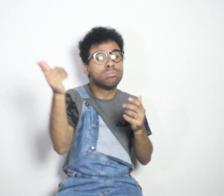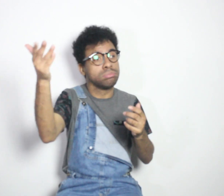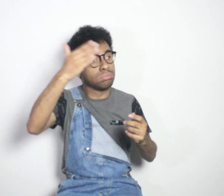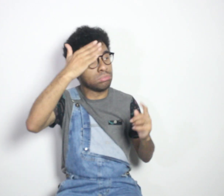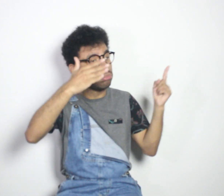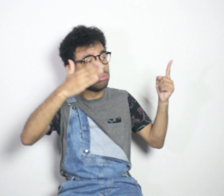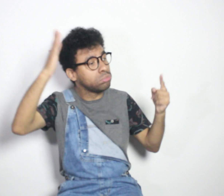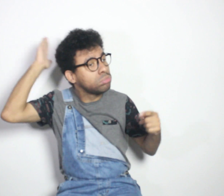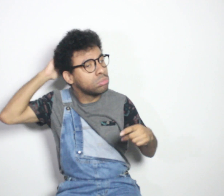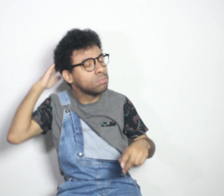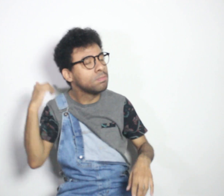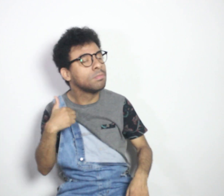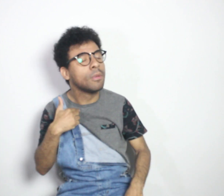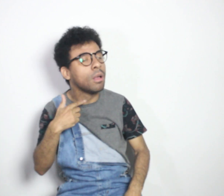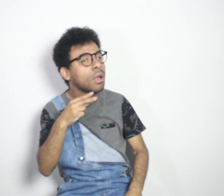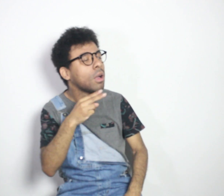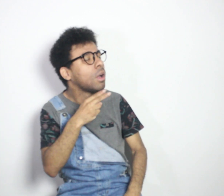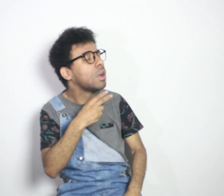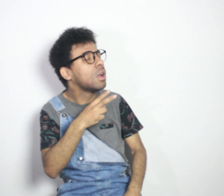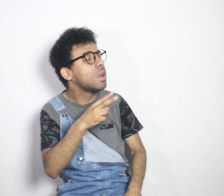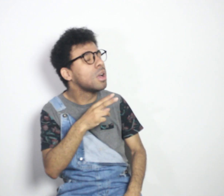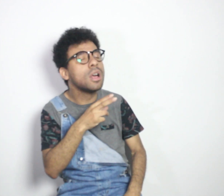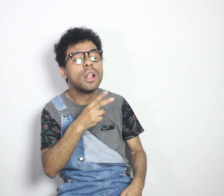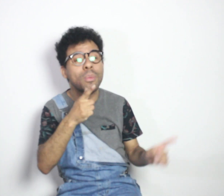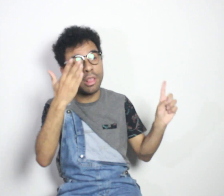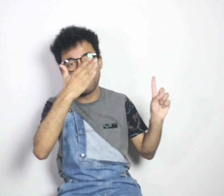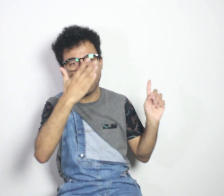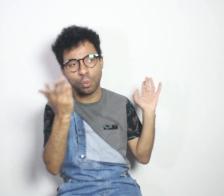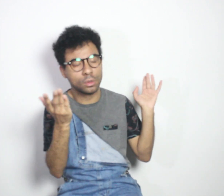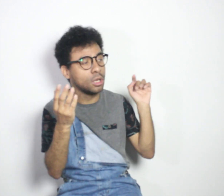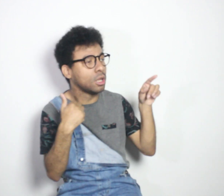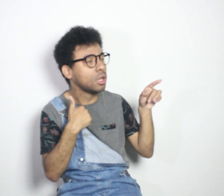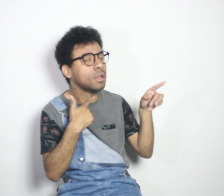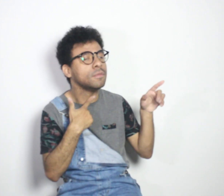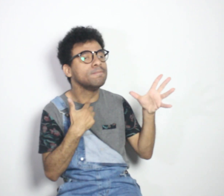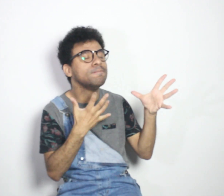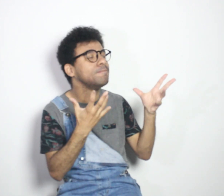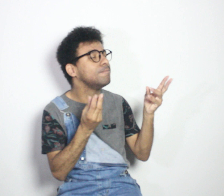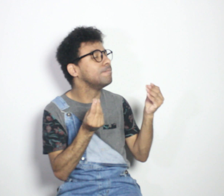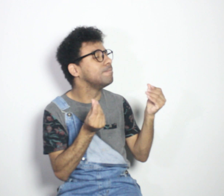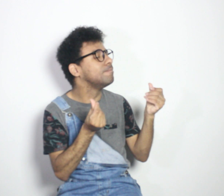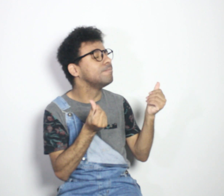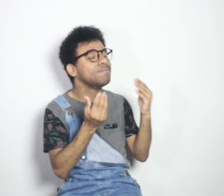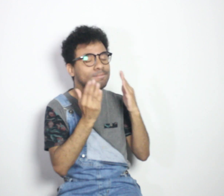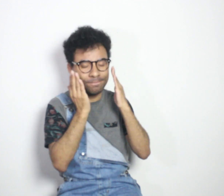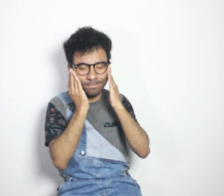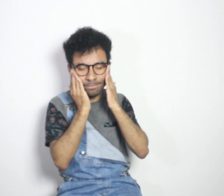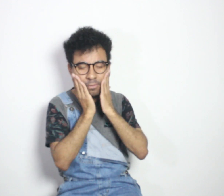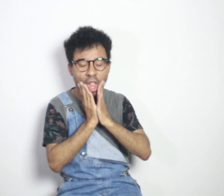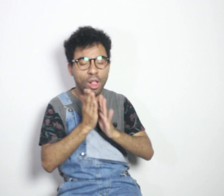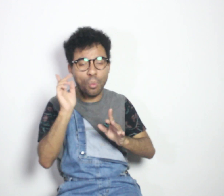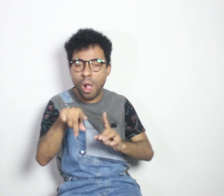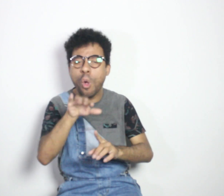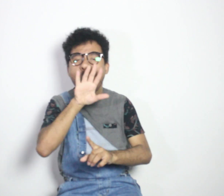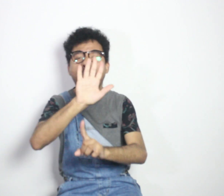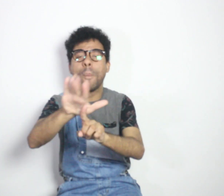Ele não ve !.. Eu vontade bate eles , como ! É BULLIYNG